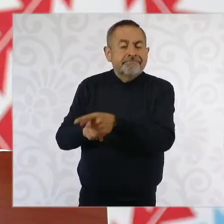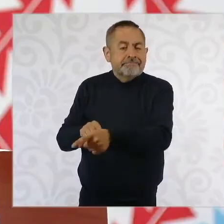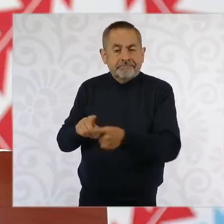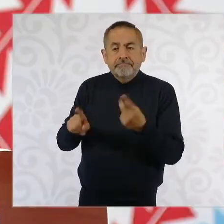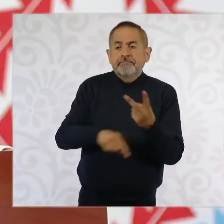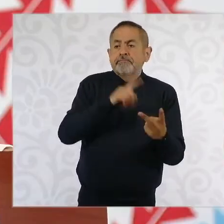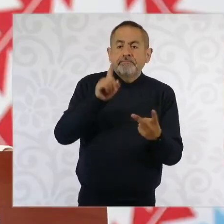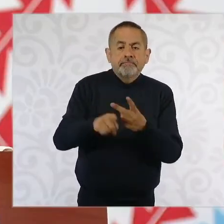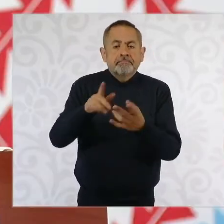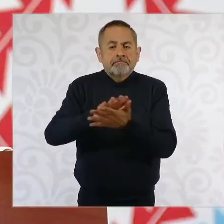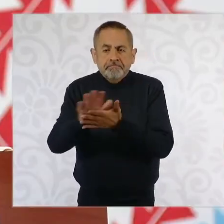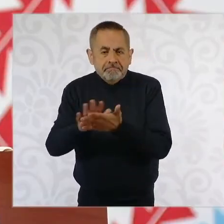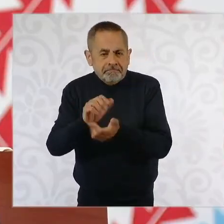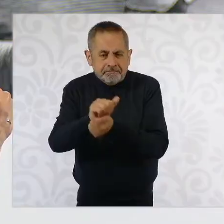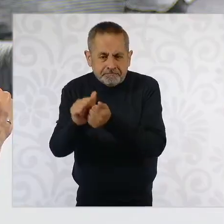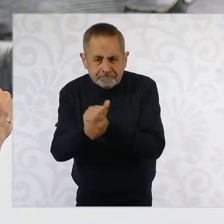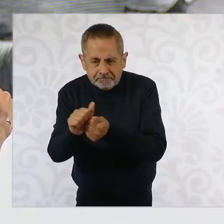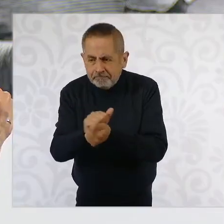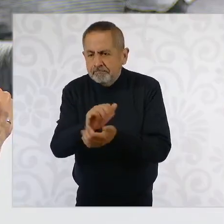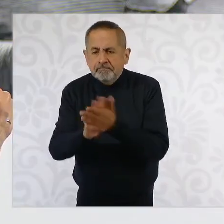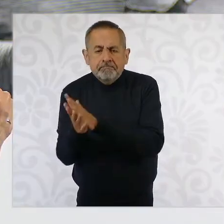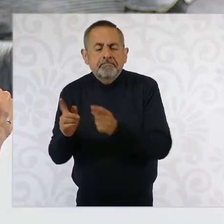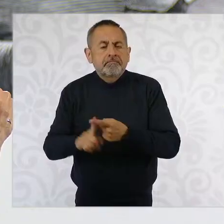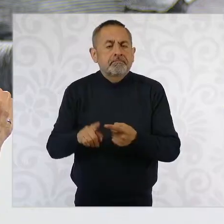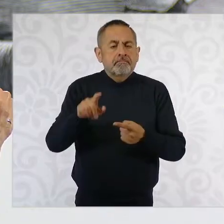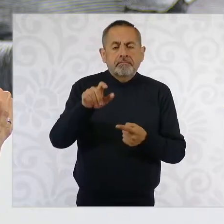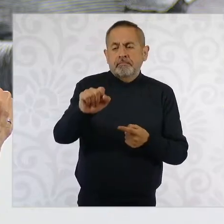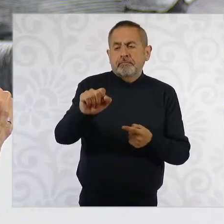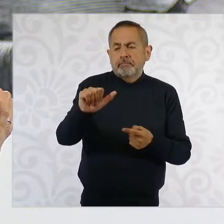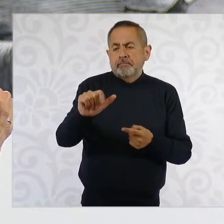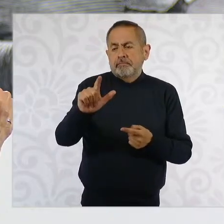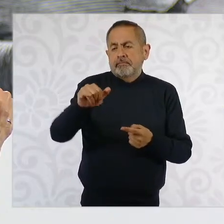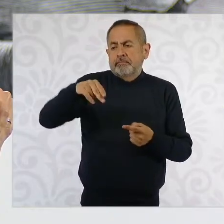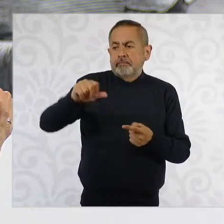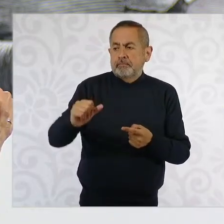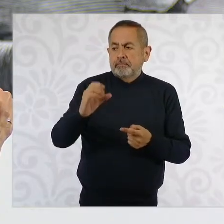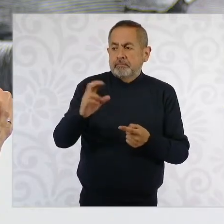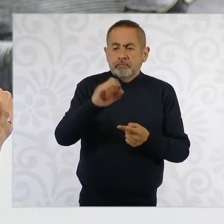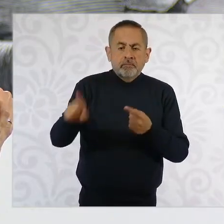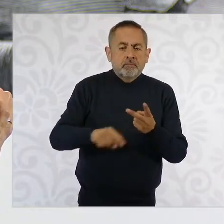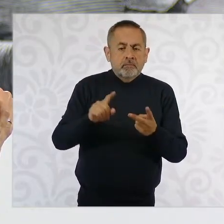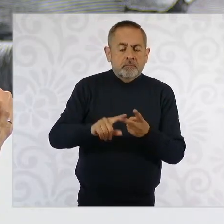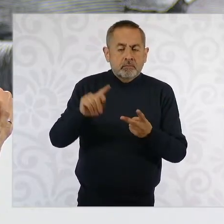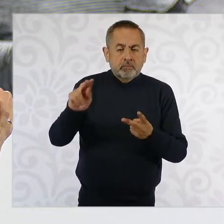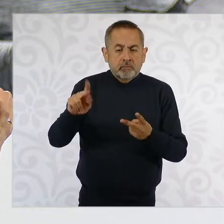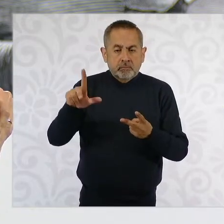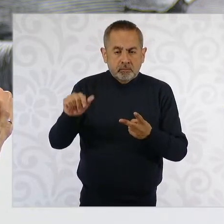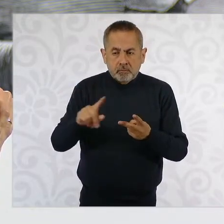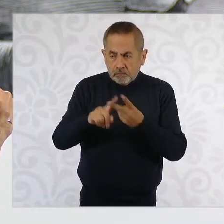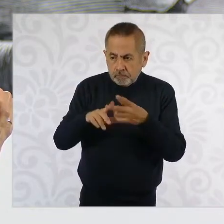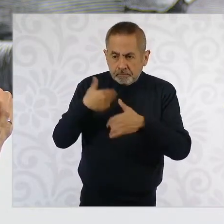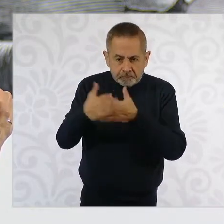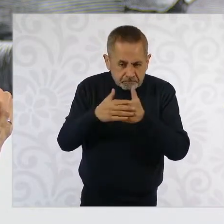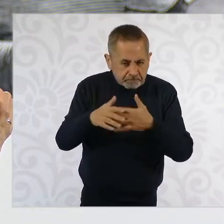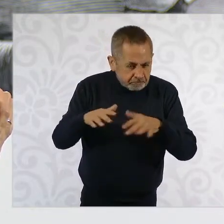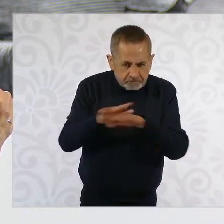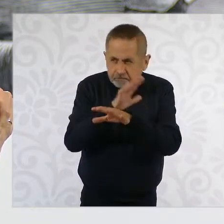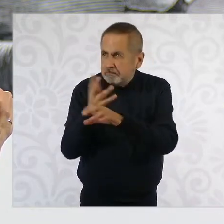en donde se invirtió en Salina cruz y en Tula el mantenimiento de las refinerías la nueva